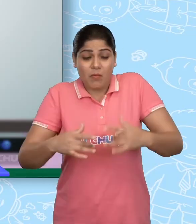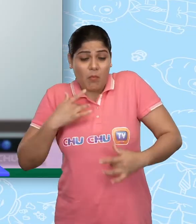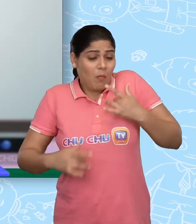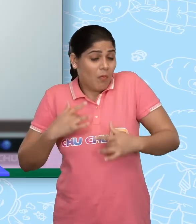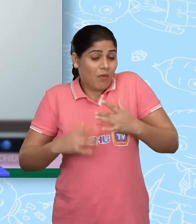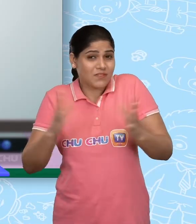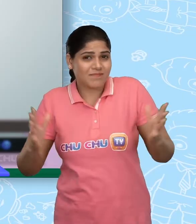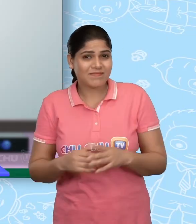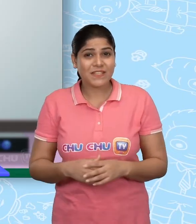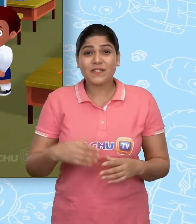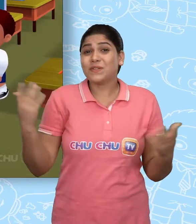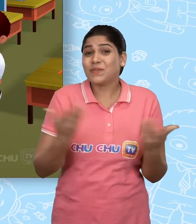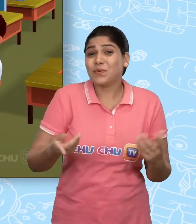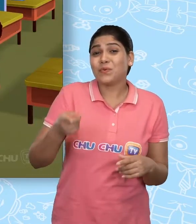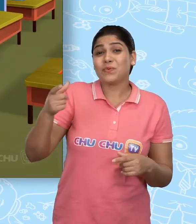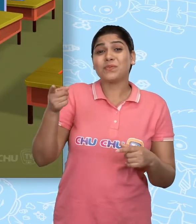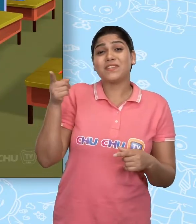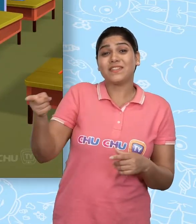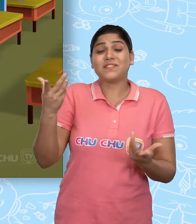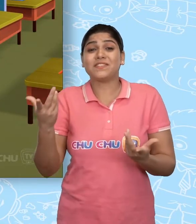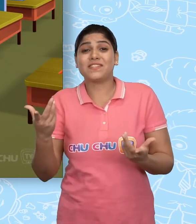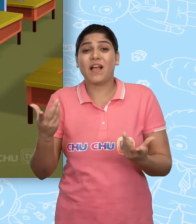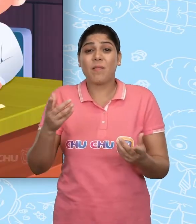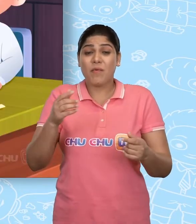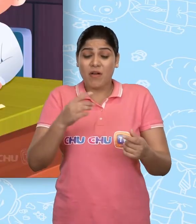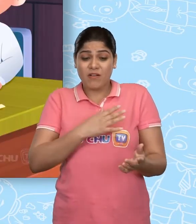क्योंकि बागवानी करना उसके मन पसंद कामो में से एक था।